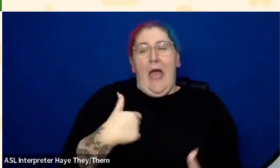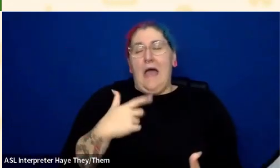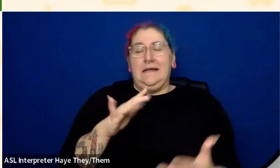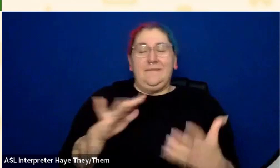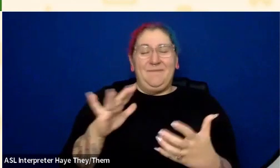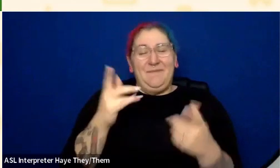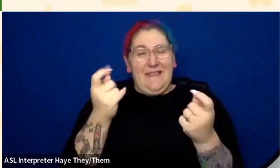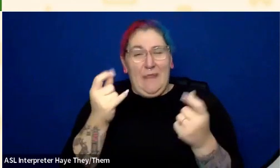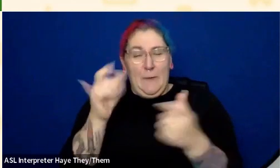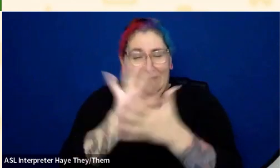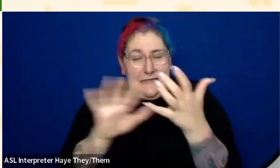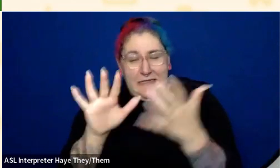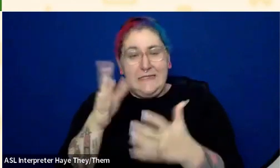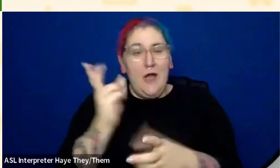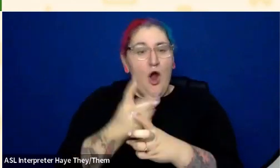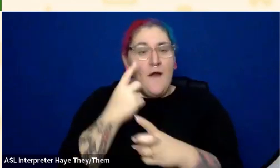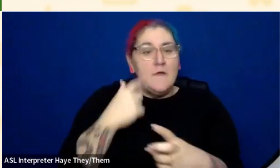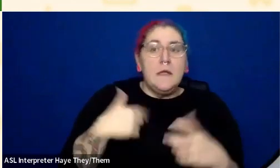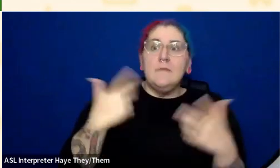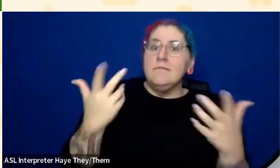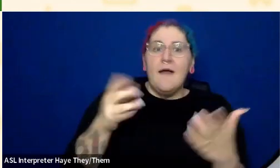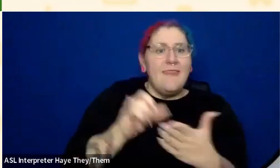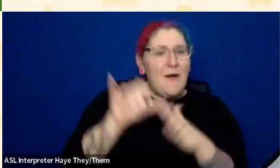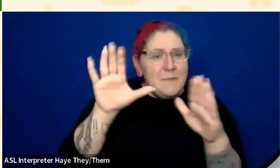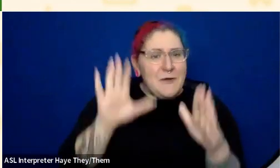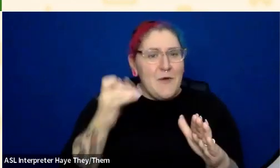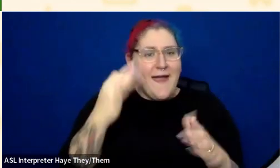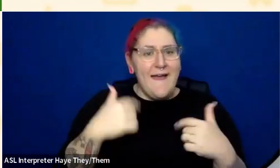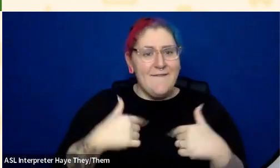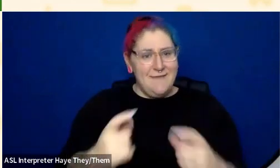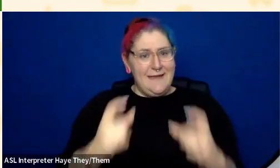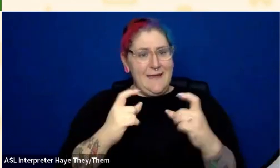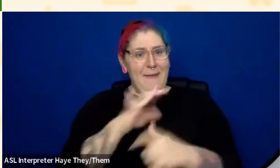¿Qué bueno sería si tuviera una opción en un sitio qué me permitiera decidir lo que quisiera hacer en ese momento?